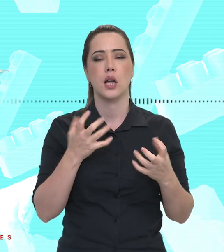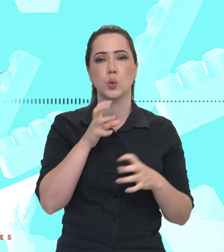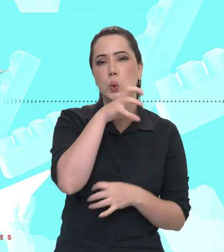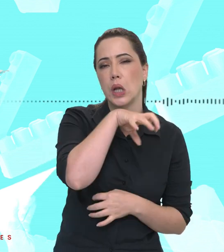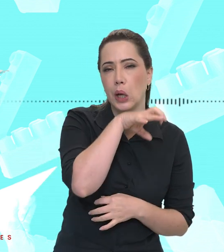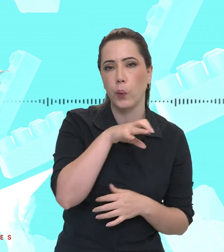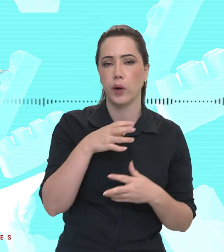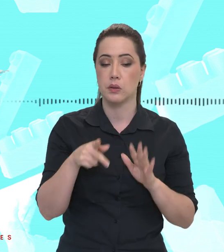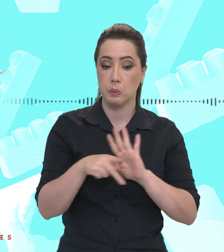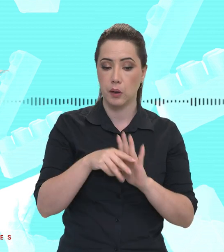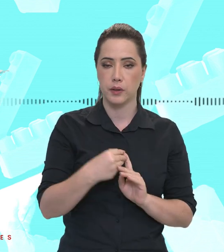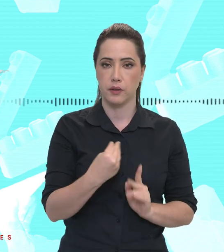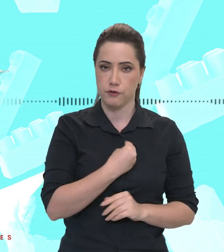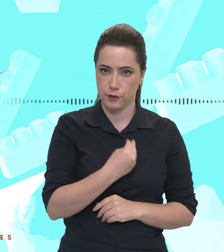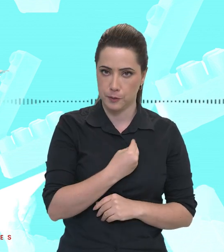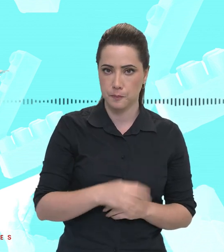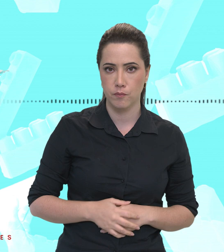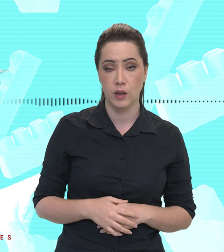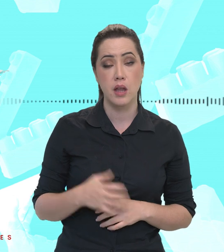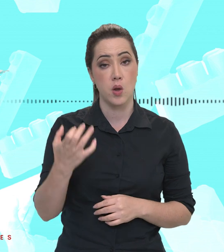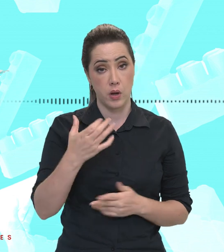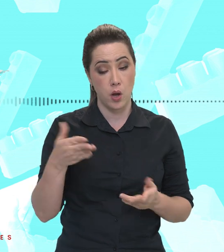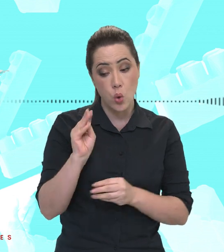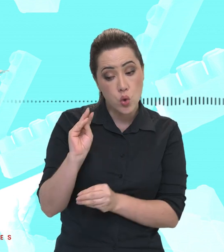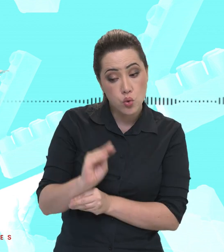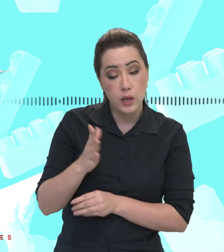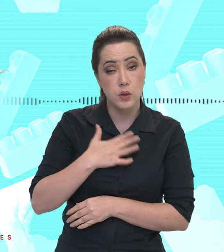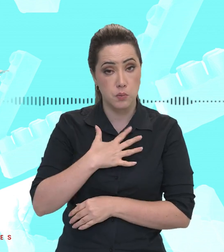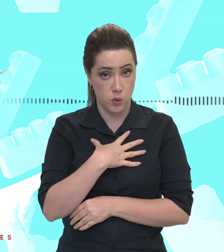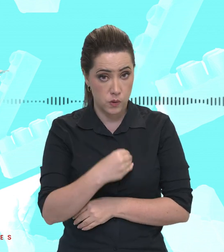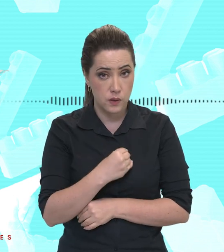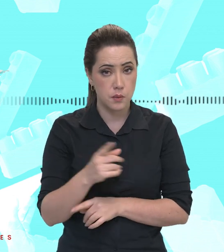[Alana] E eu penso hoje em tratar os meus filhos para que eles não passem pelo que